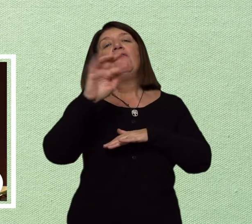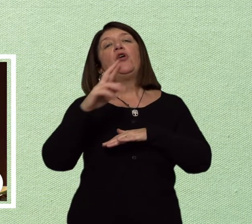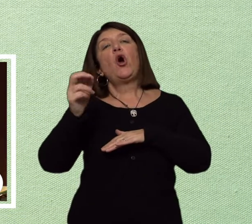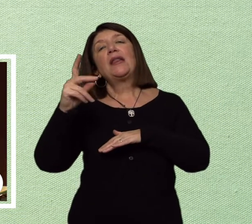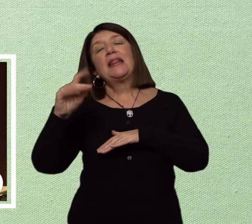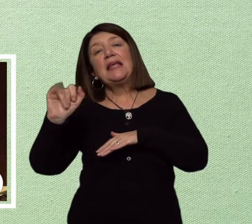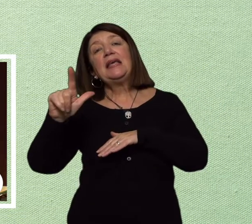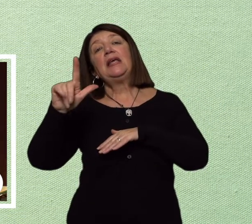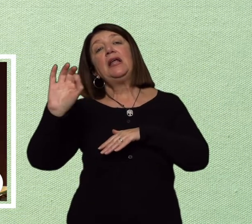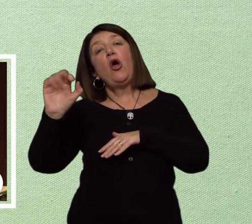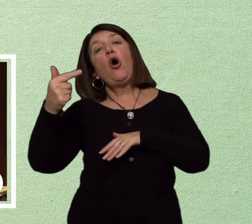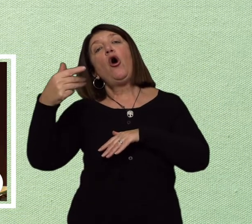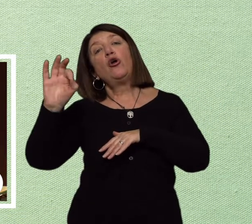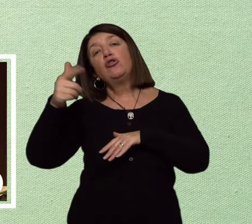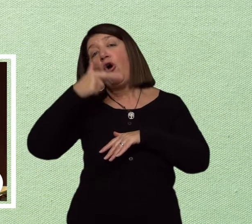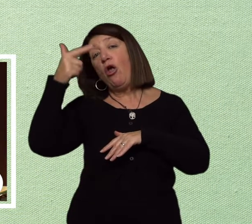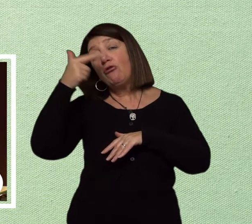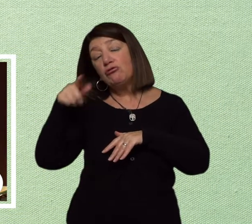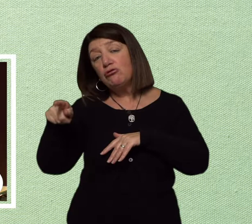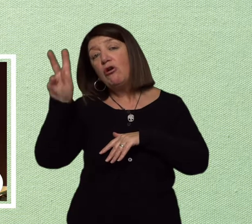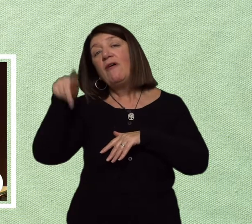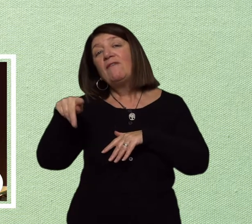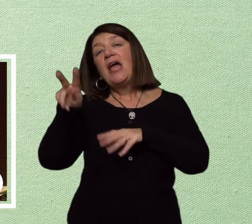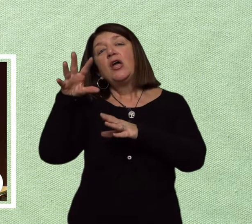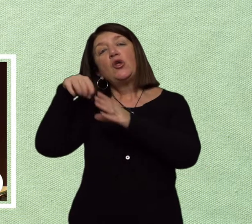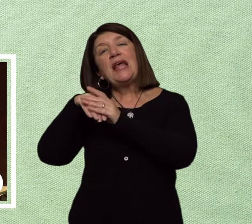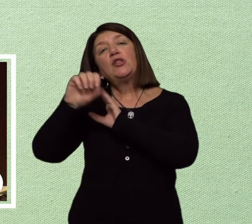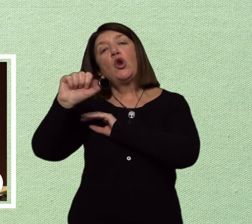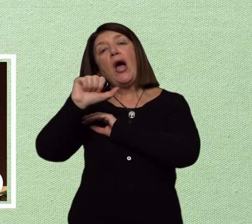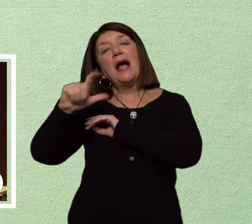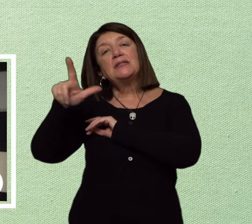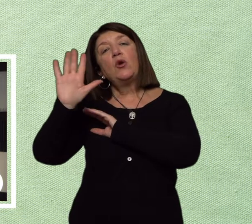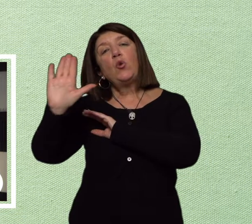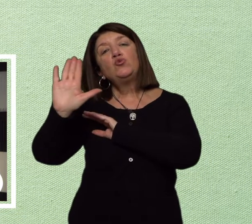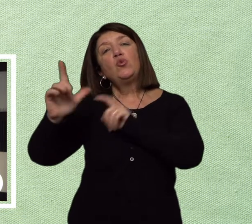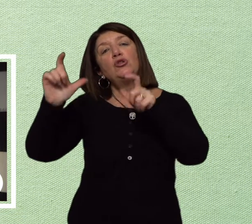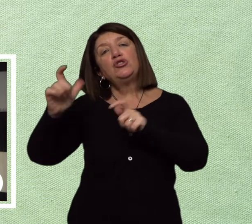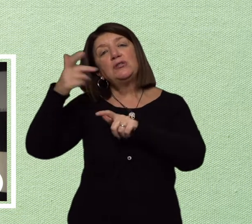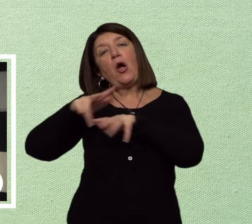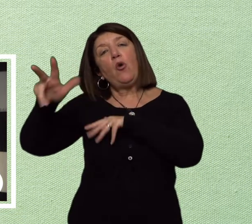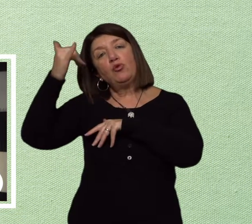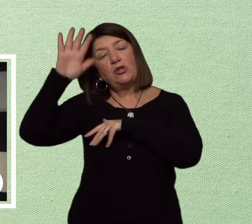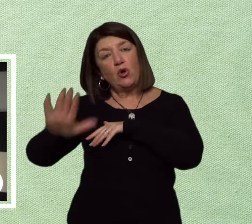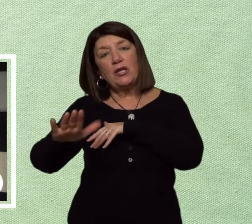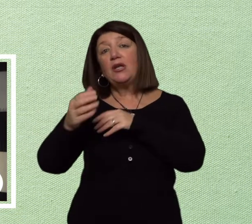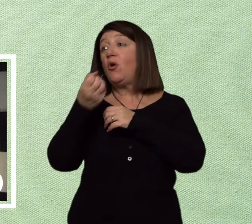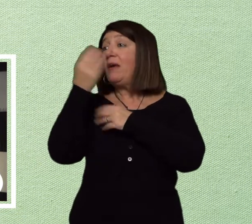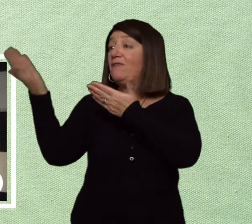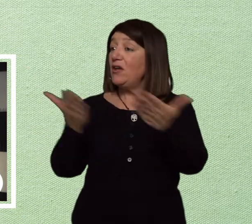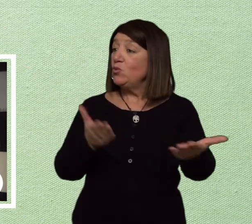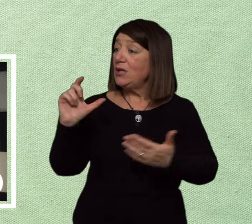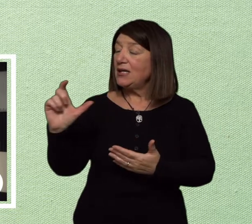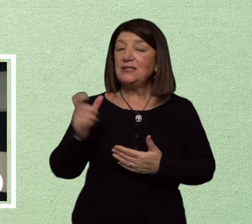città di Torino. Benvenuta Cristina -Ti ringrazio Caterina mi fa molto molto piacere